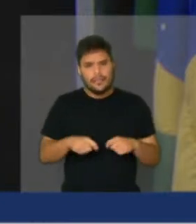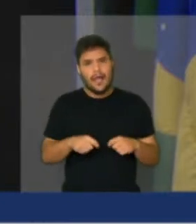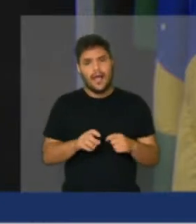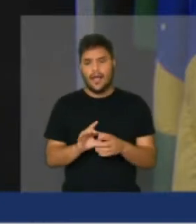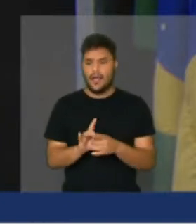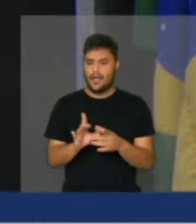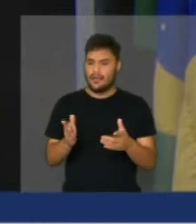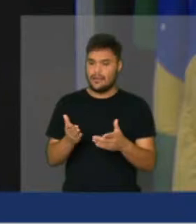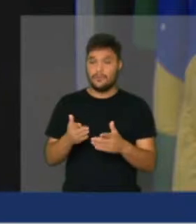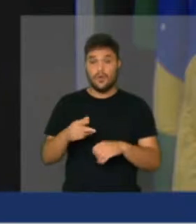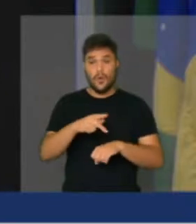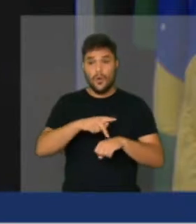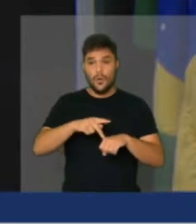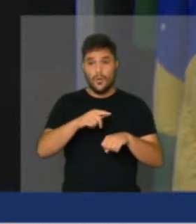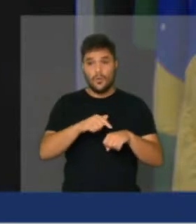PROGRAMAR PARA BUSCAR NOVAS FONTES DE RECURSOS PARA